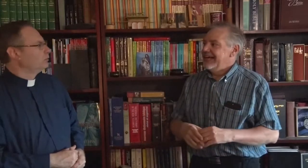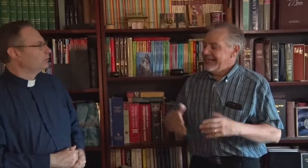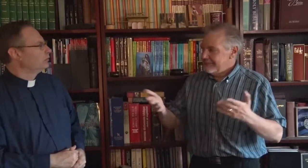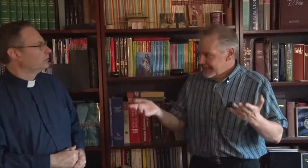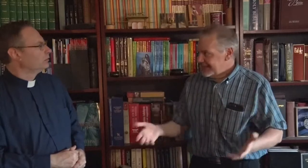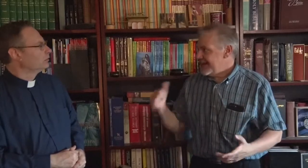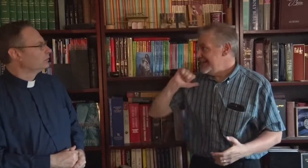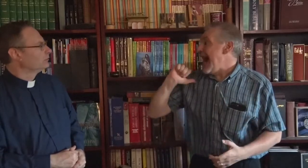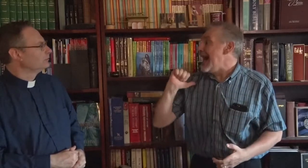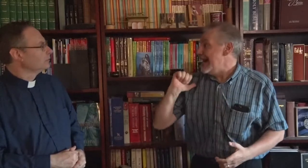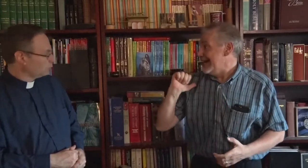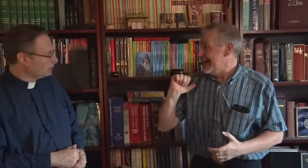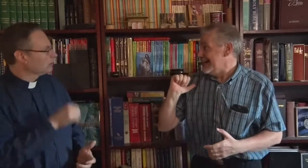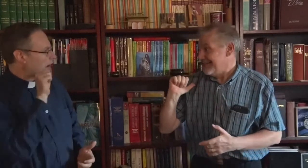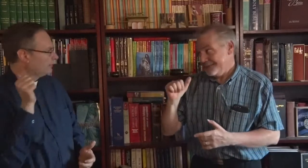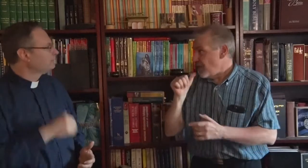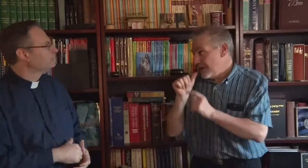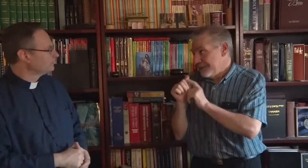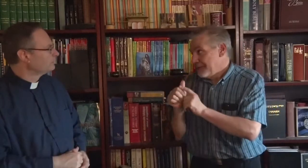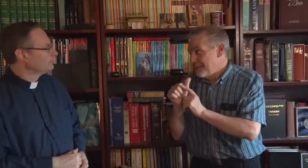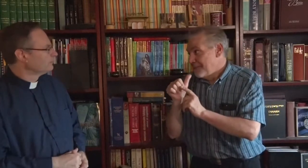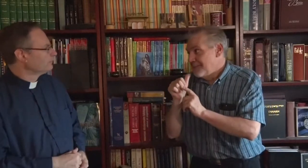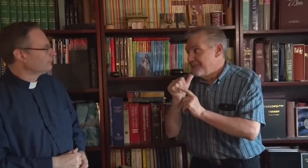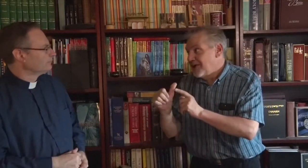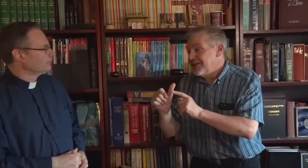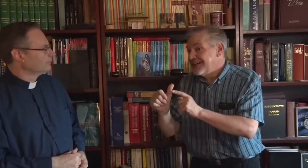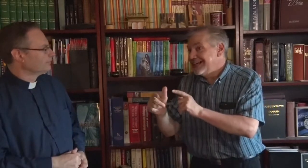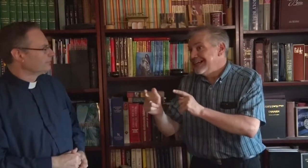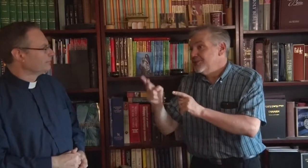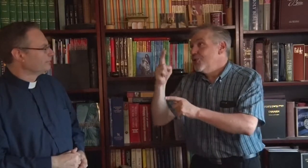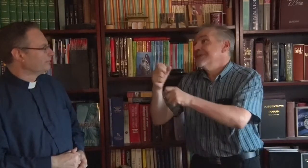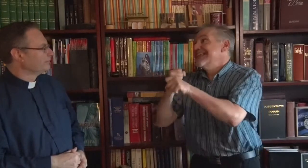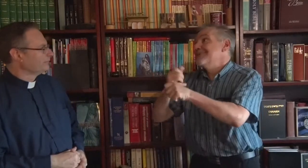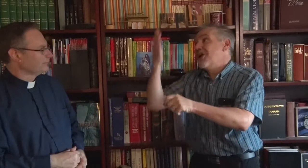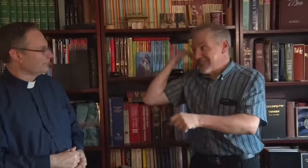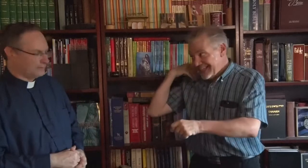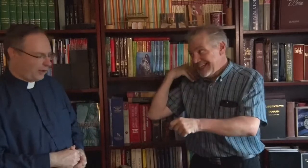Et maintenant hier… pas 2 ans passés…